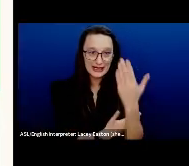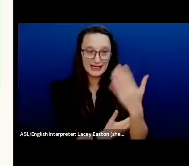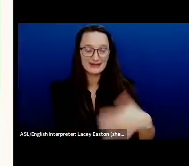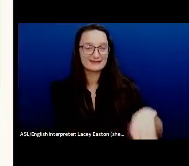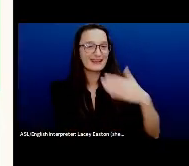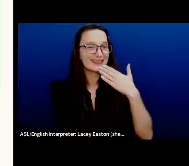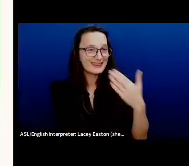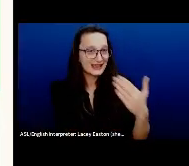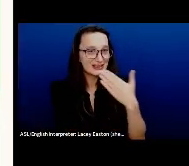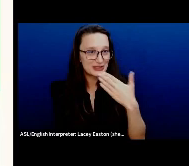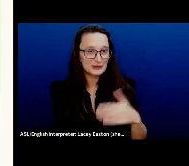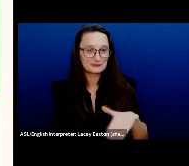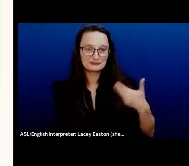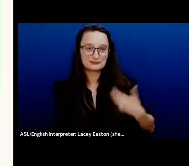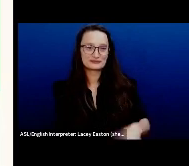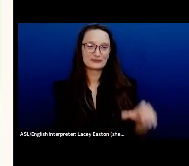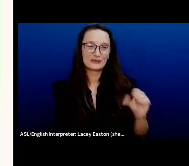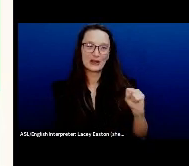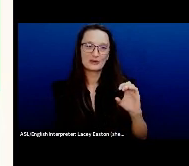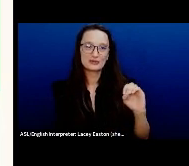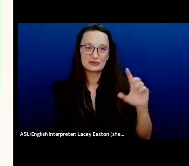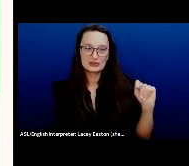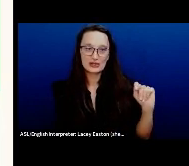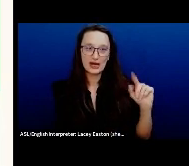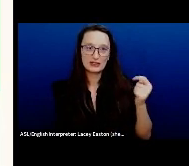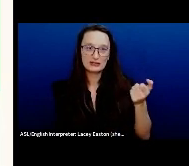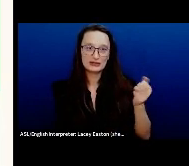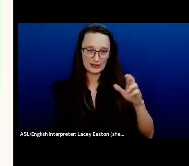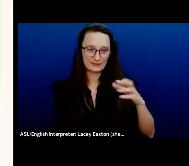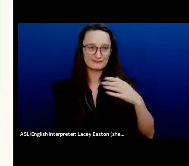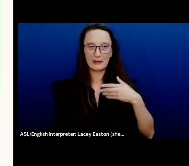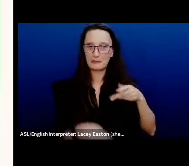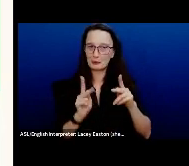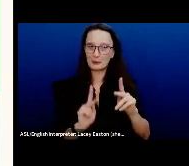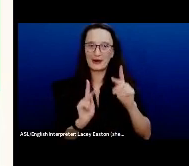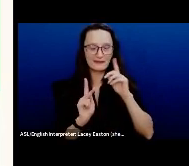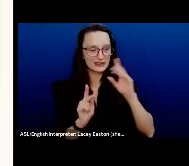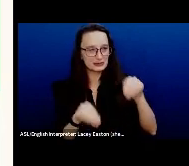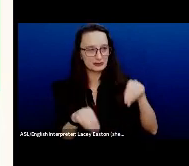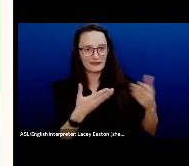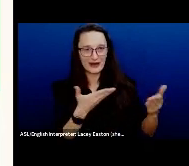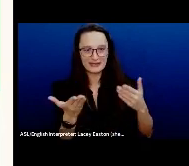Tengo el privilegio de servir como director ejecutivo de SELPA del Valle Este de San Gabriel.